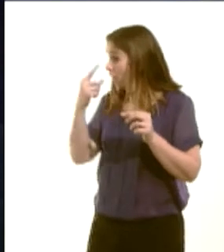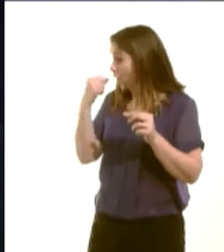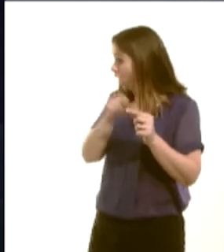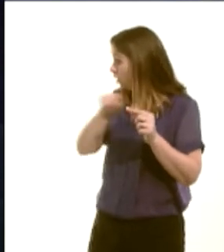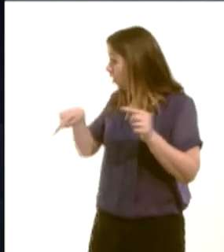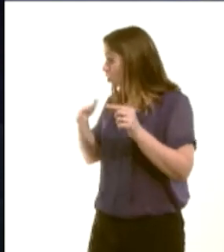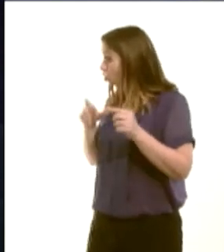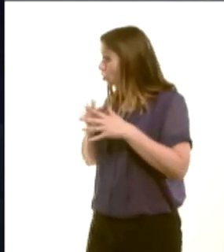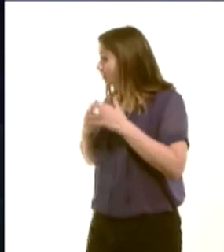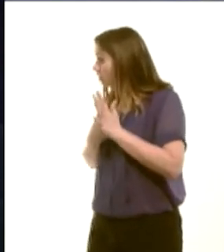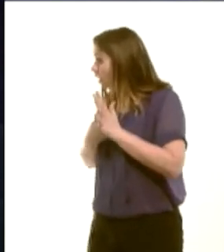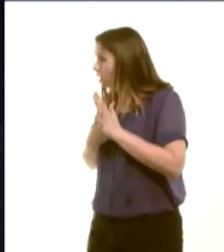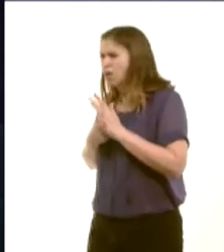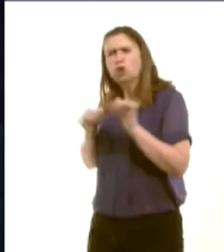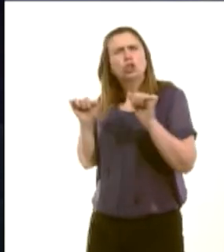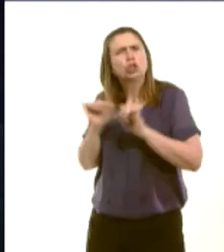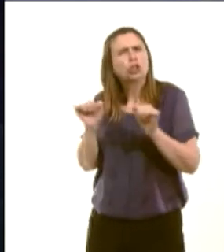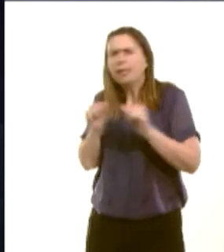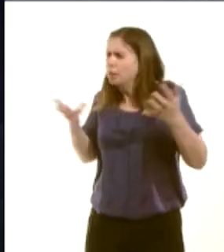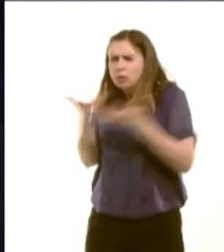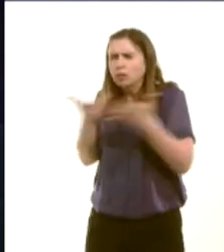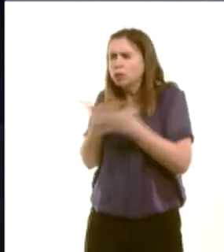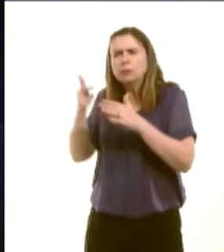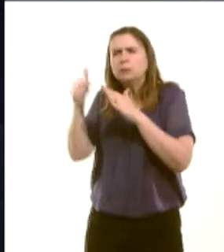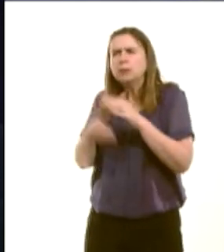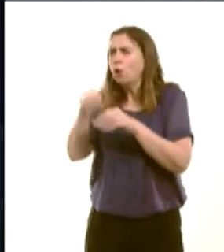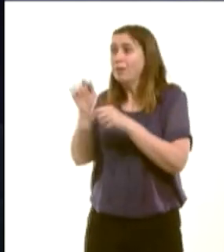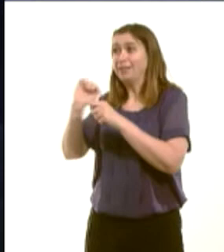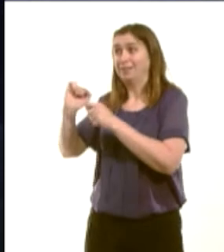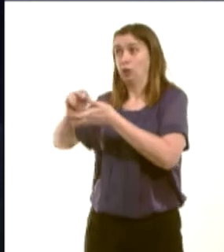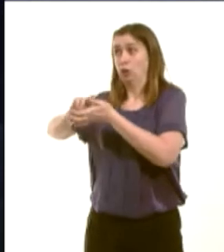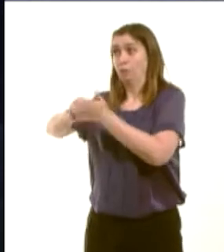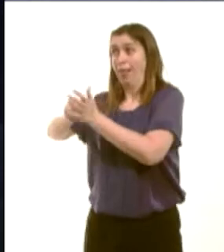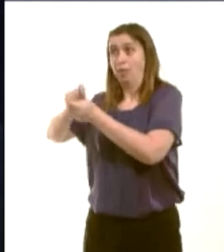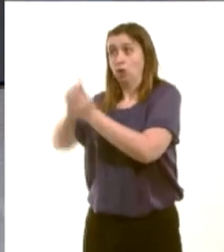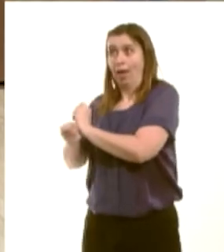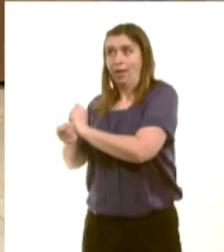dethol yn cael eu hystyried wrth i chi drafod y protocol newydd yma efo Llywodraeth Prydain?